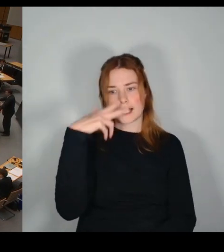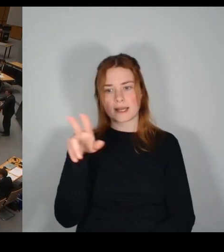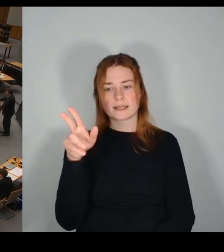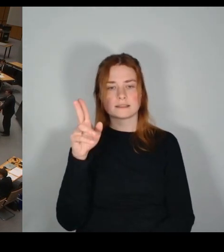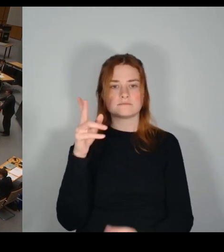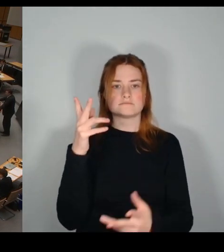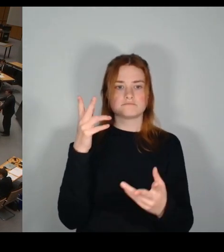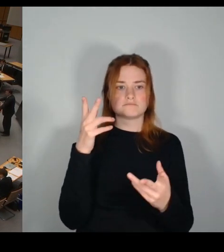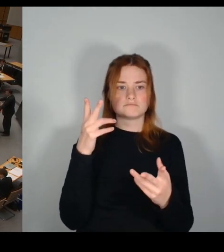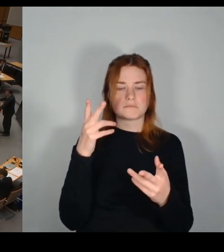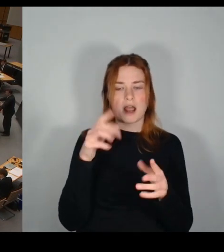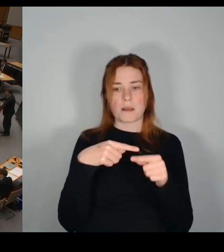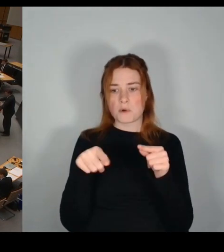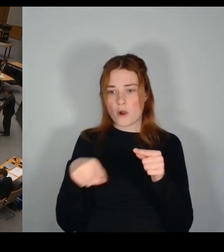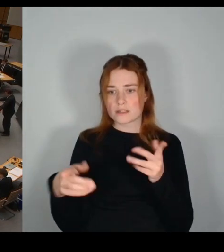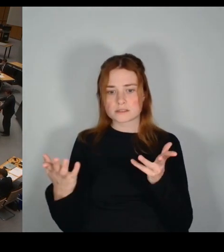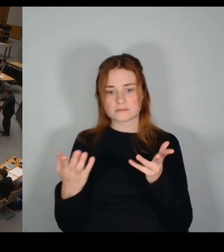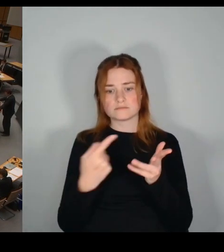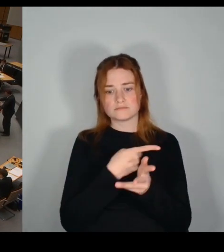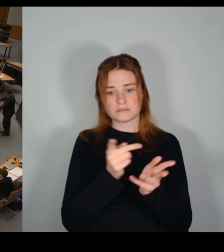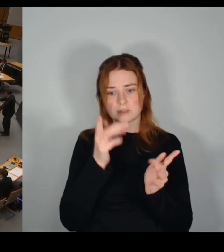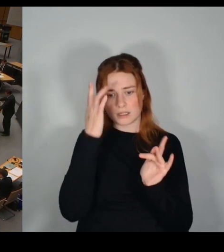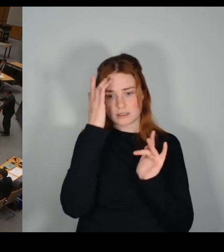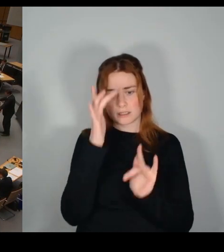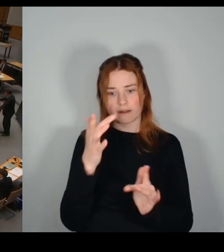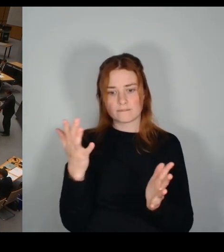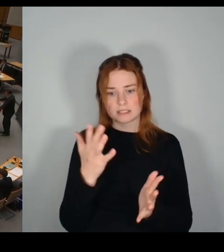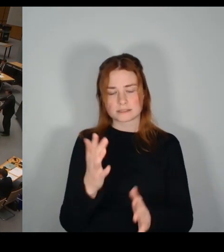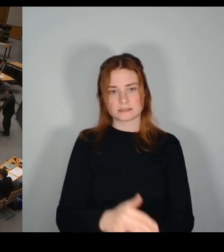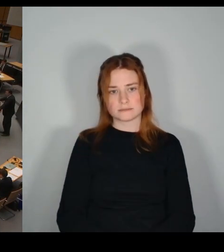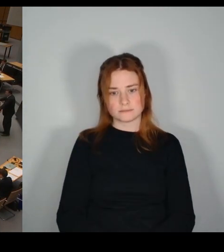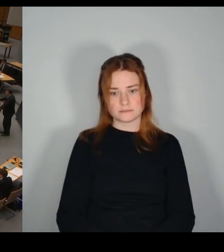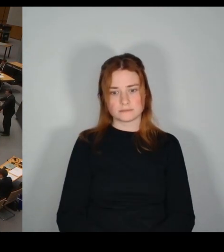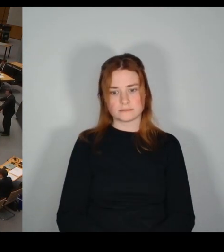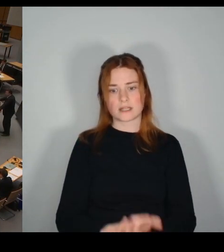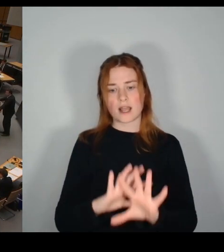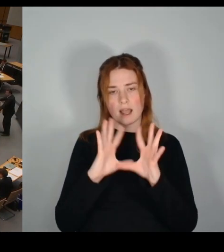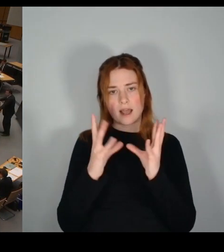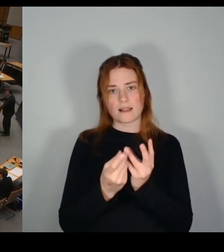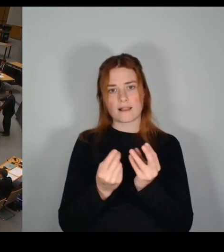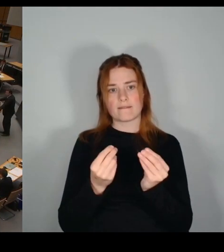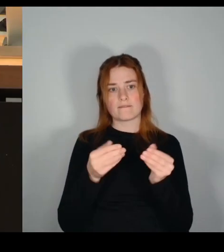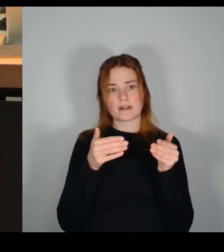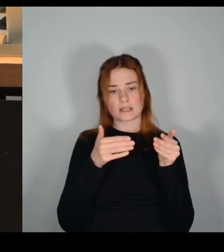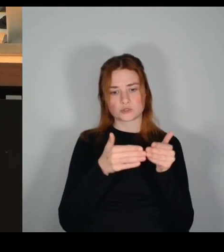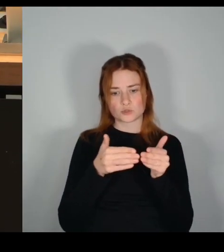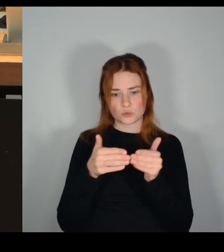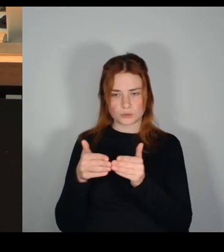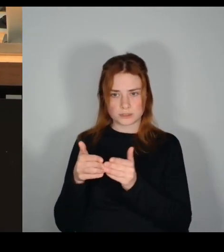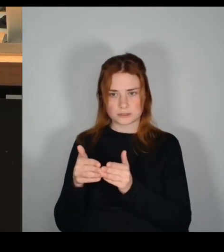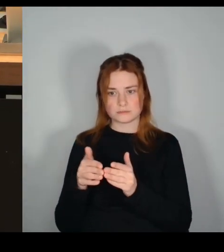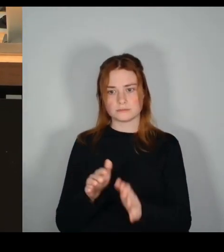in allen Fraktionen, dass die Jesiden unfassbares Leid erfahren mussten, insbesondere